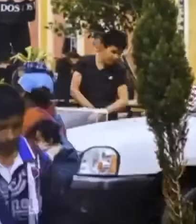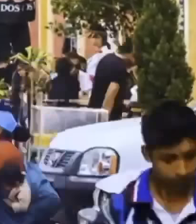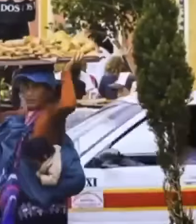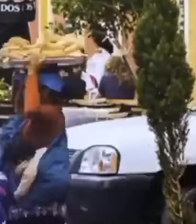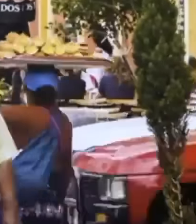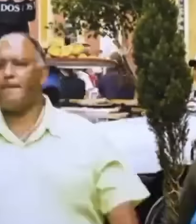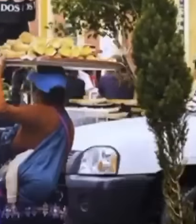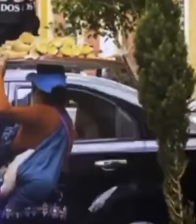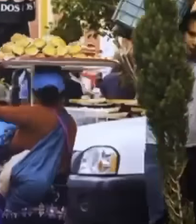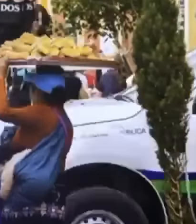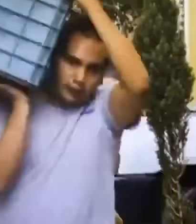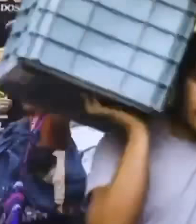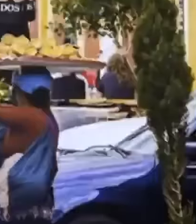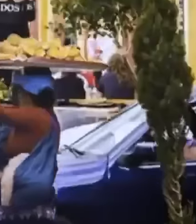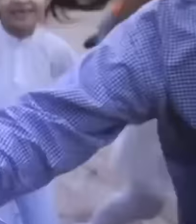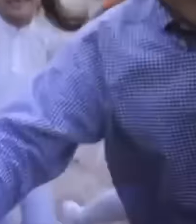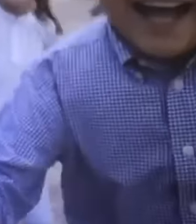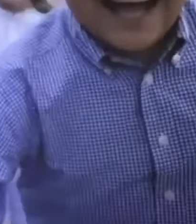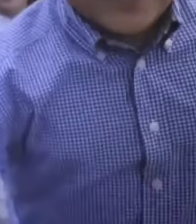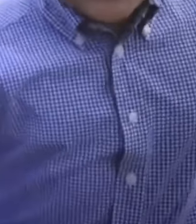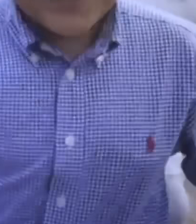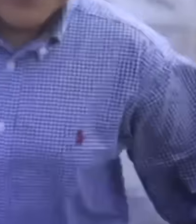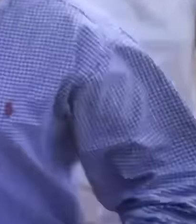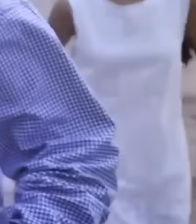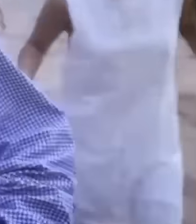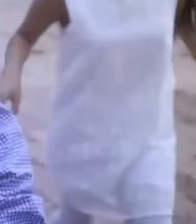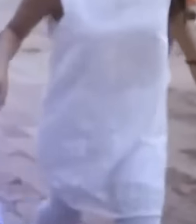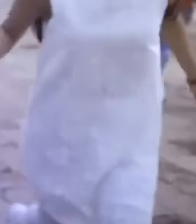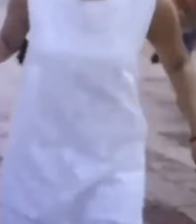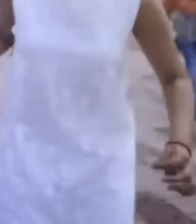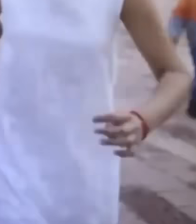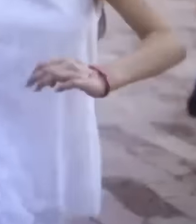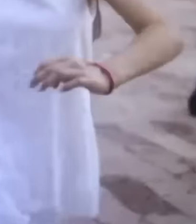Esto se ve reflejado en una disminución del 46% en los homicidios dolosos hasta